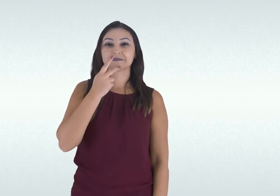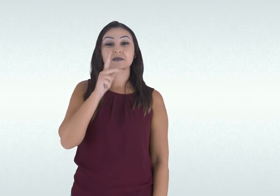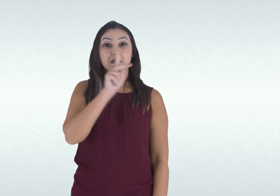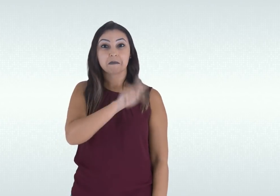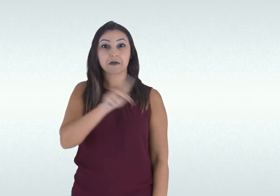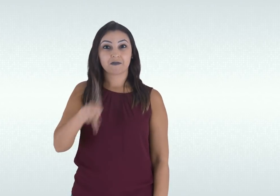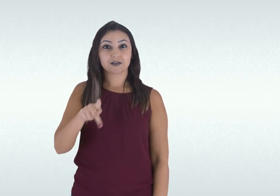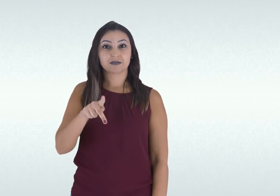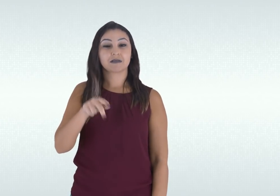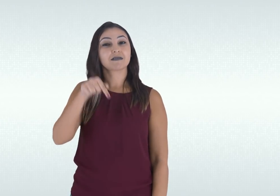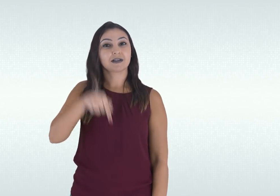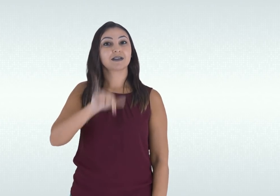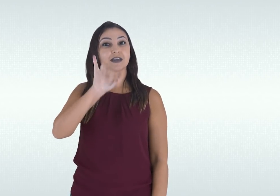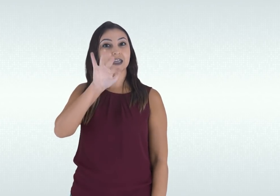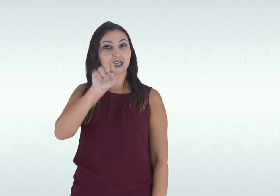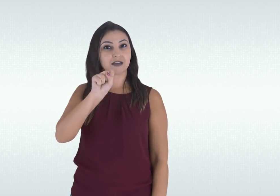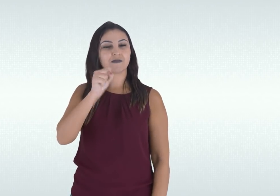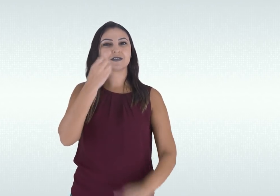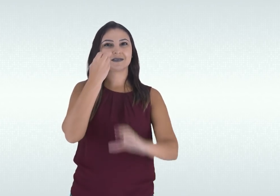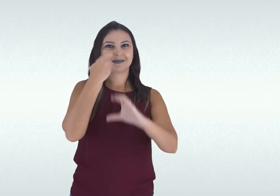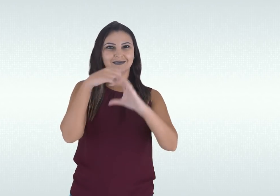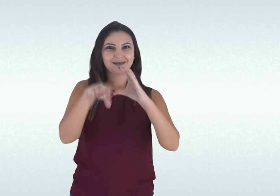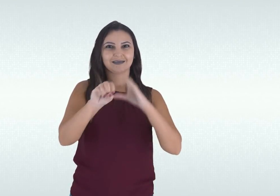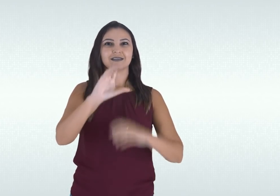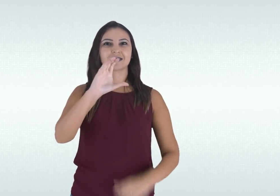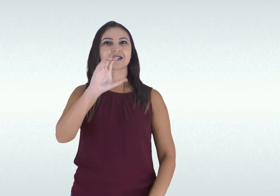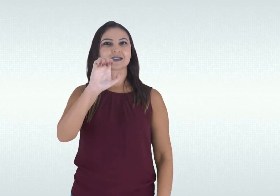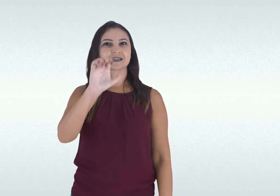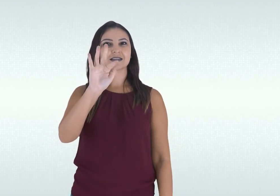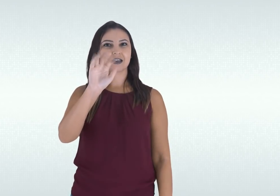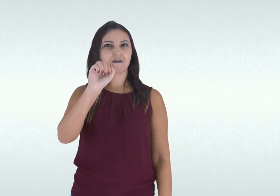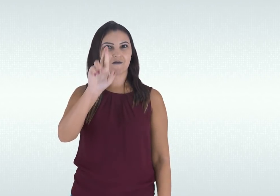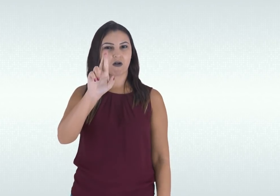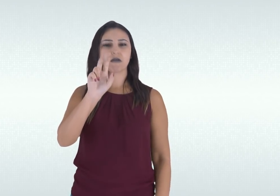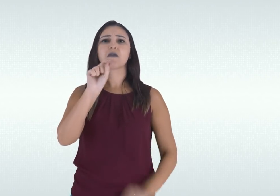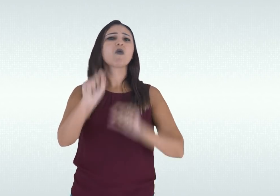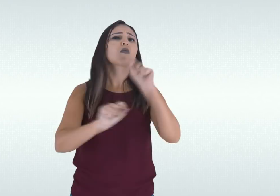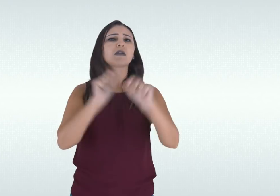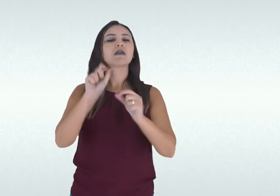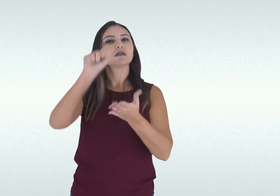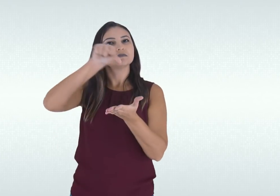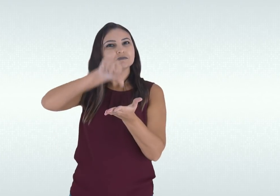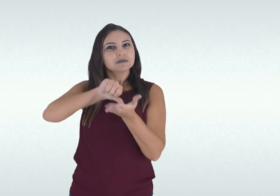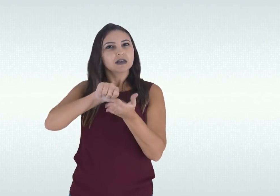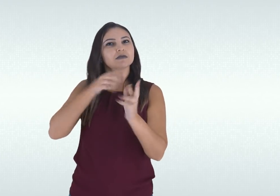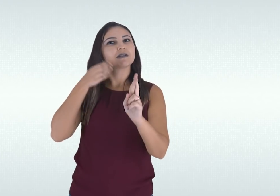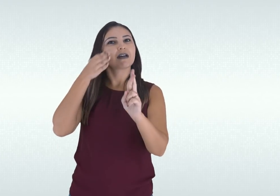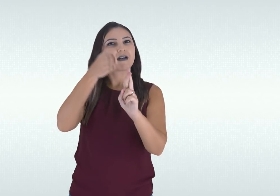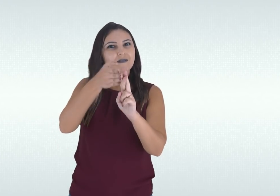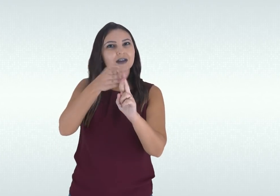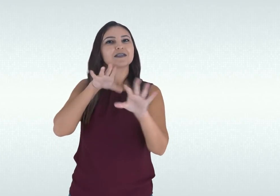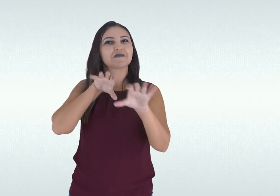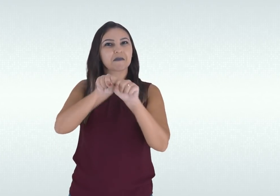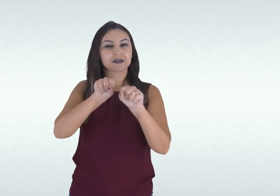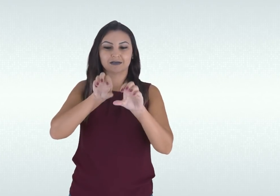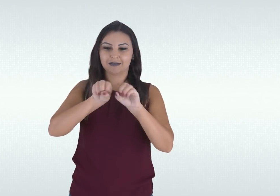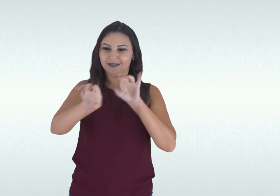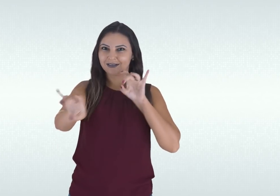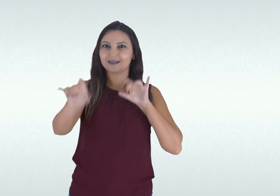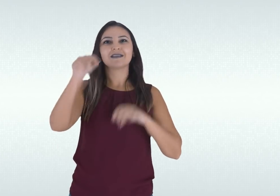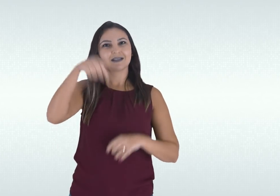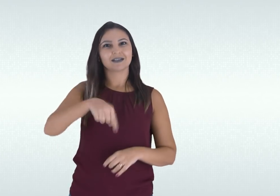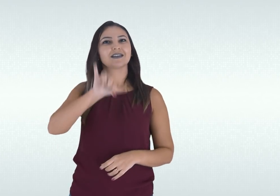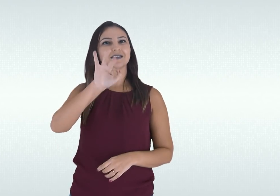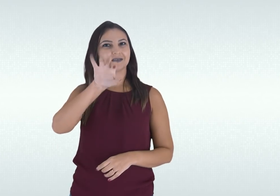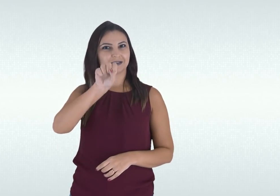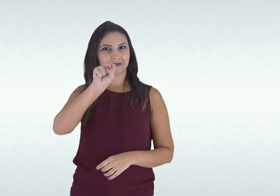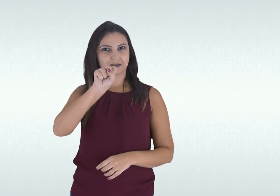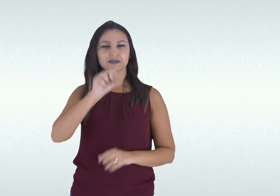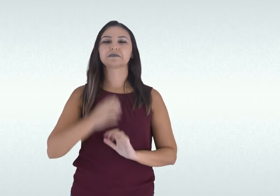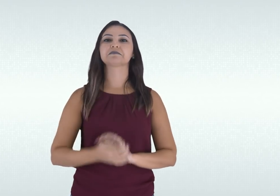que é professor de Libras do Cefor, o nosso Centro de Referência em Formação e em Educação a Distância,